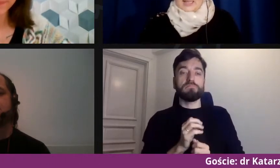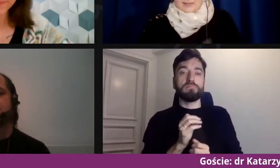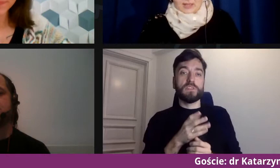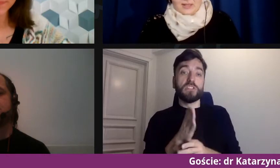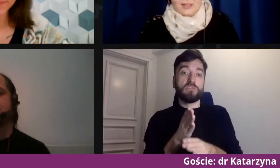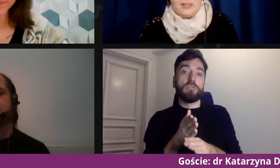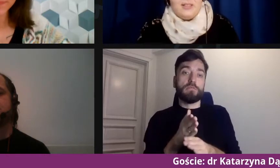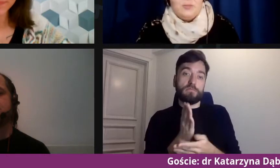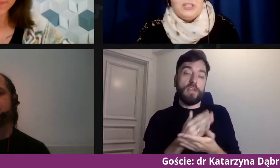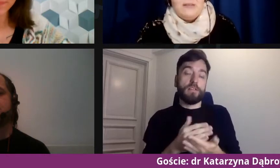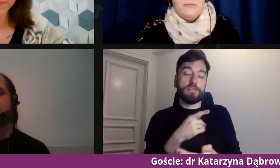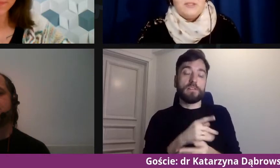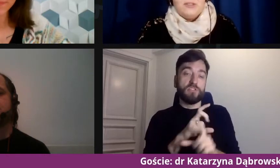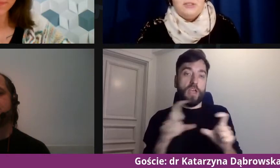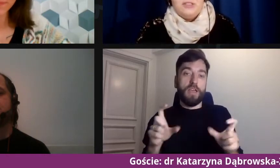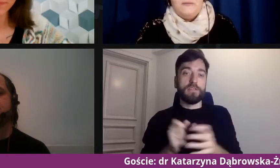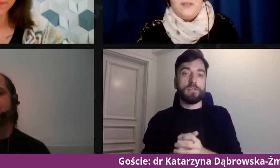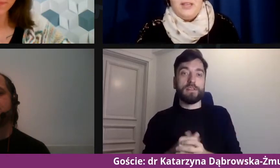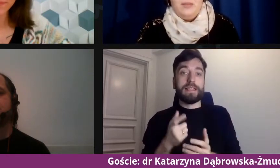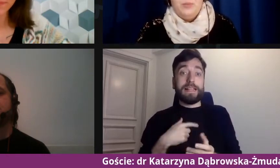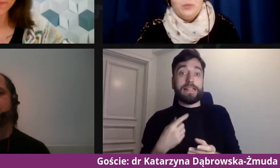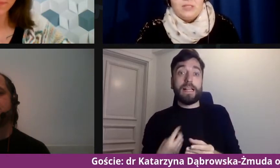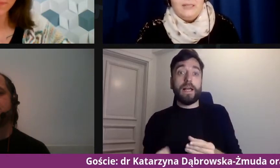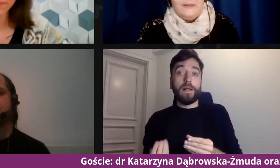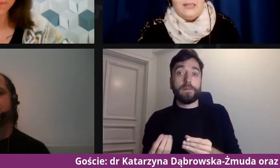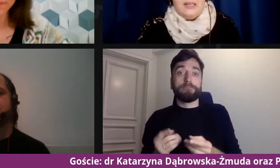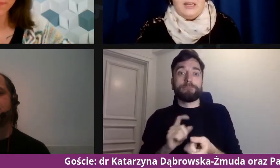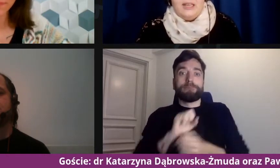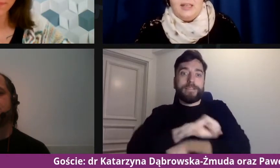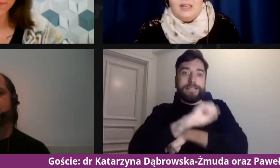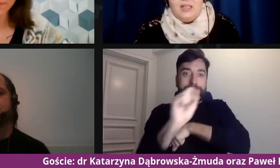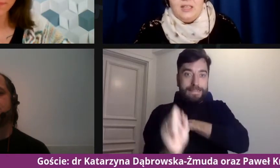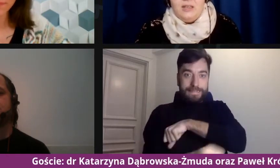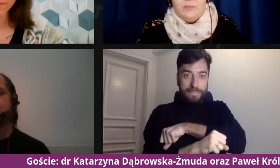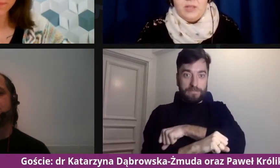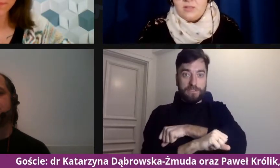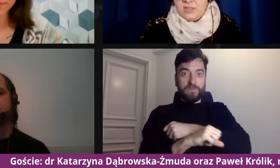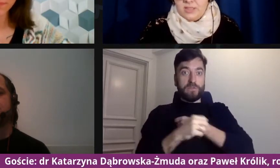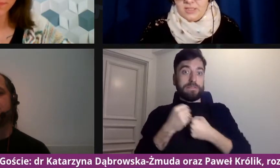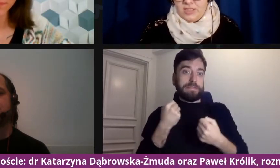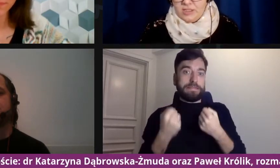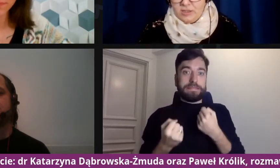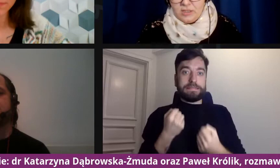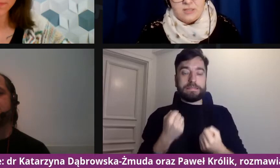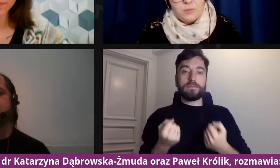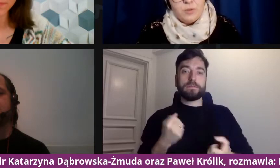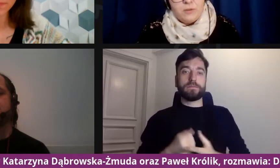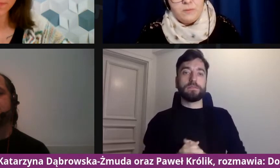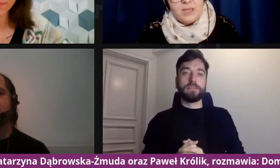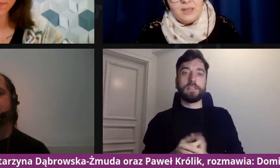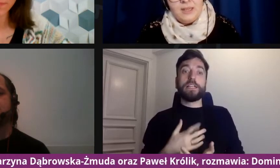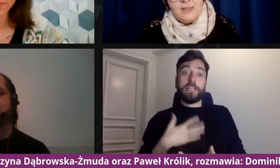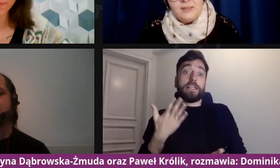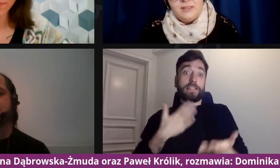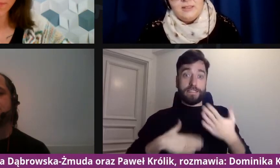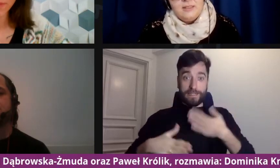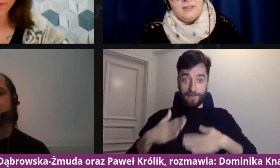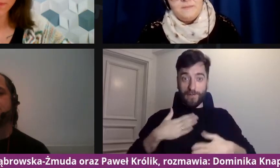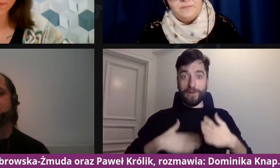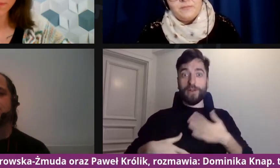Ja niemal musiałam wskoczyć w jej buty i bardzo cieszę się, że to nastąpiło w miarę...